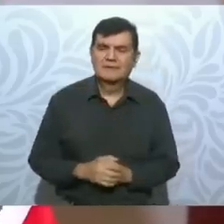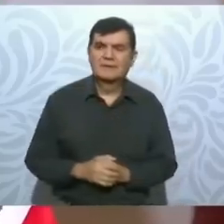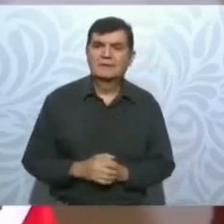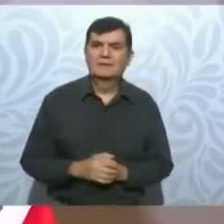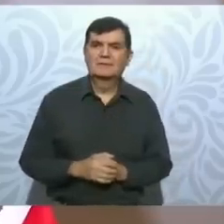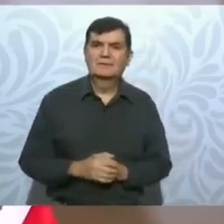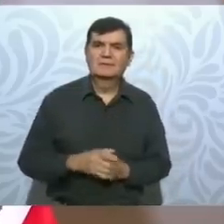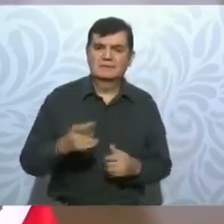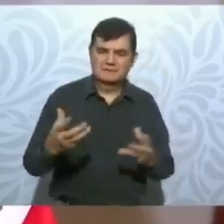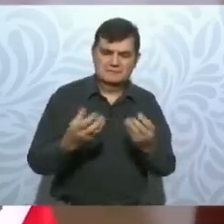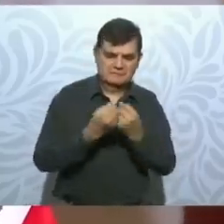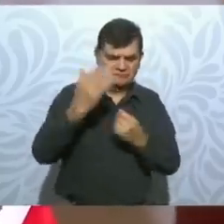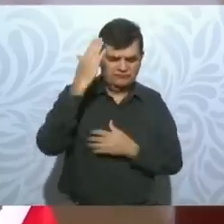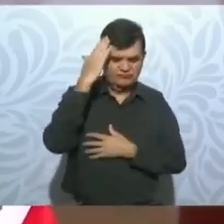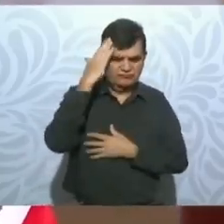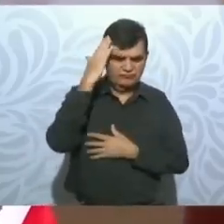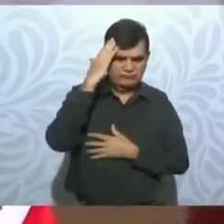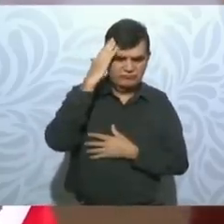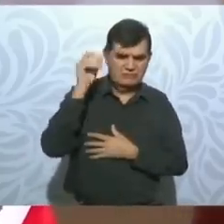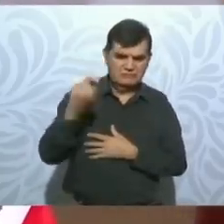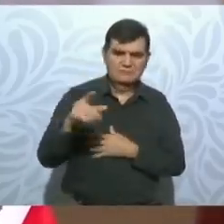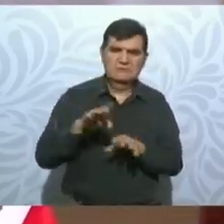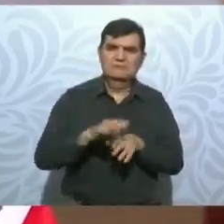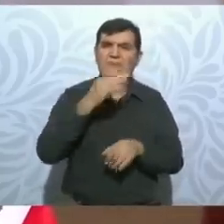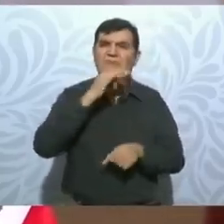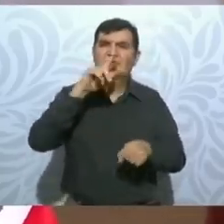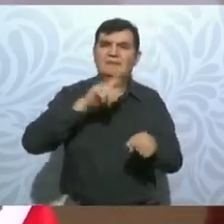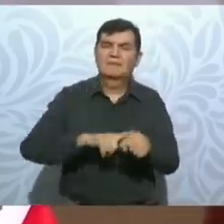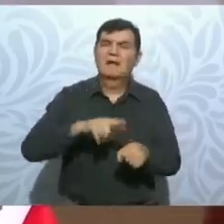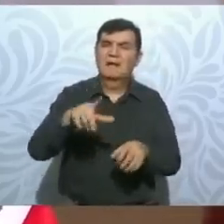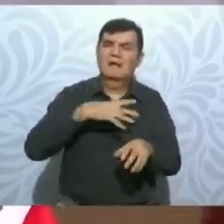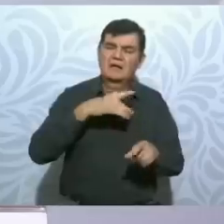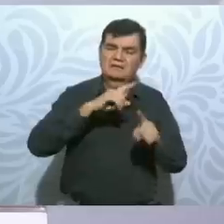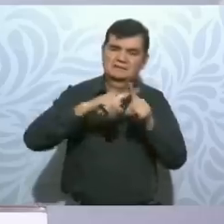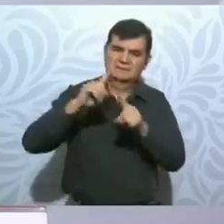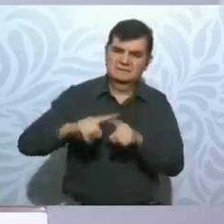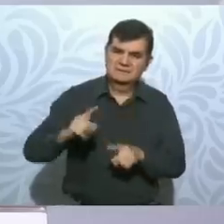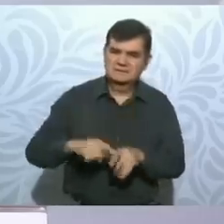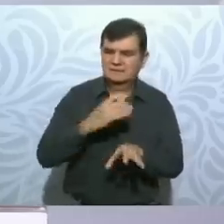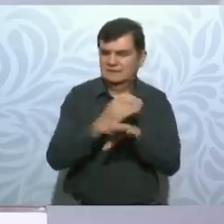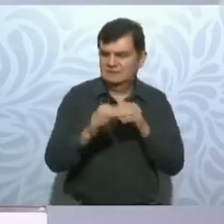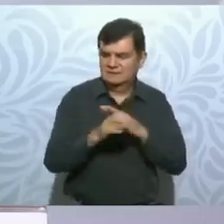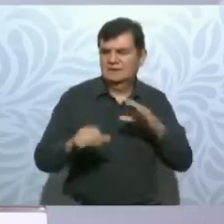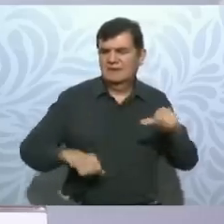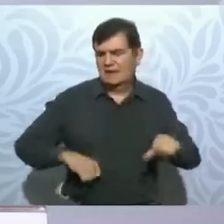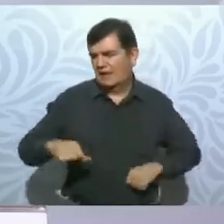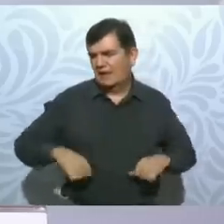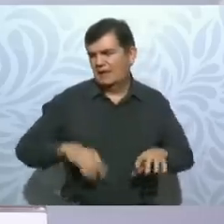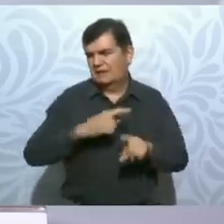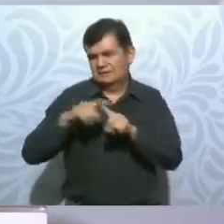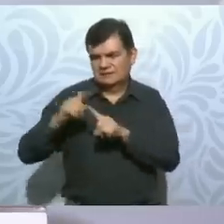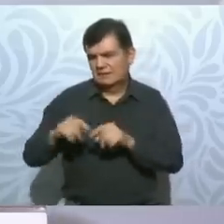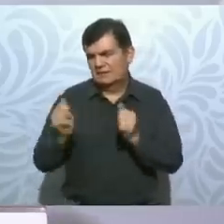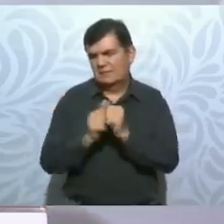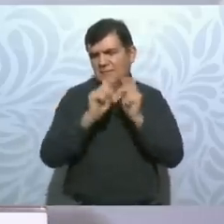encabezar este festival entre otras acciones de construcción de la paz en todo nuestro país en